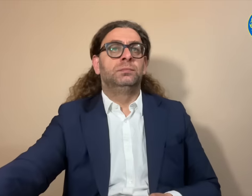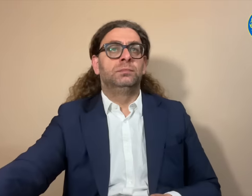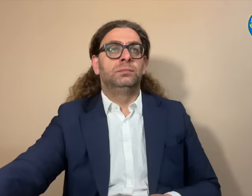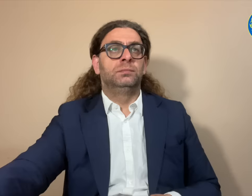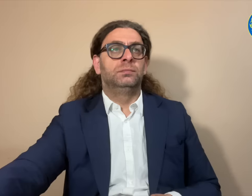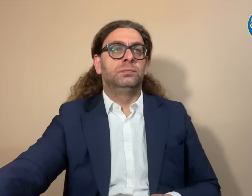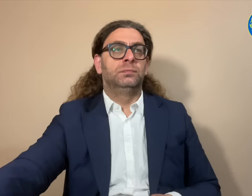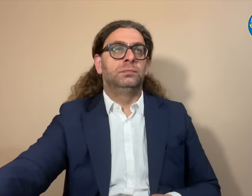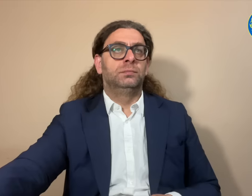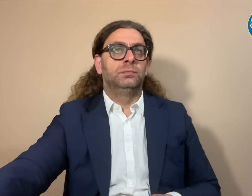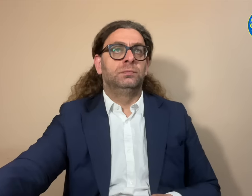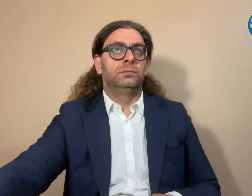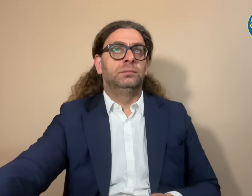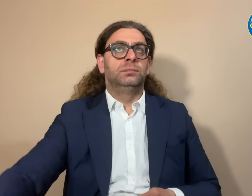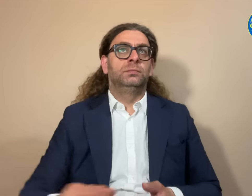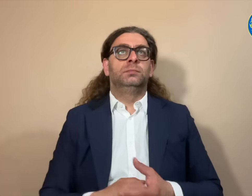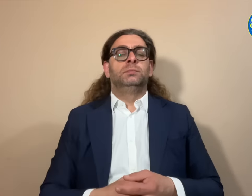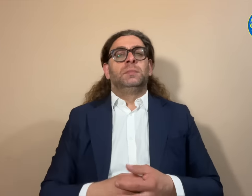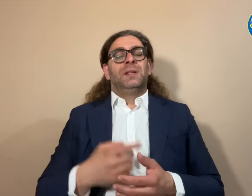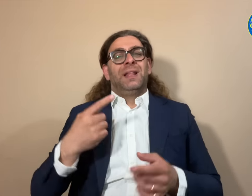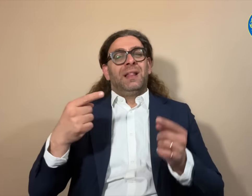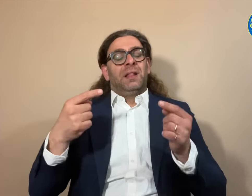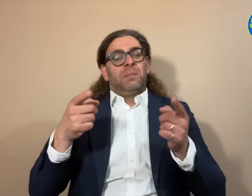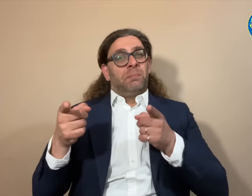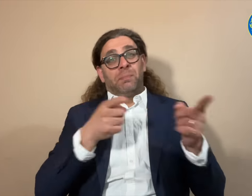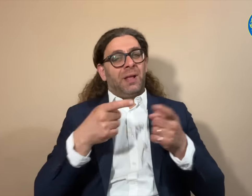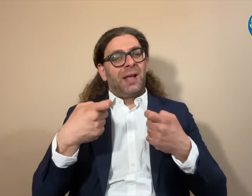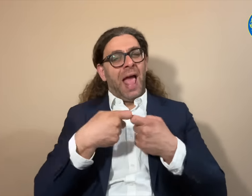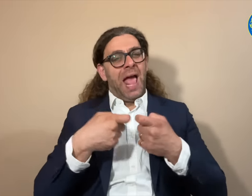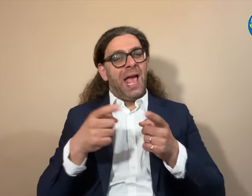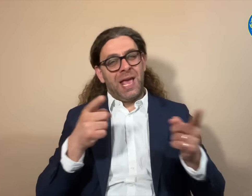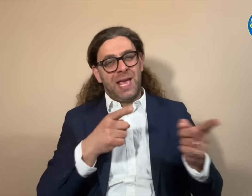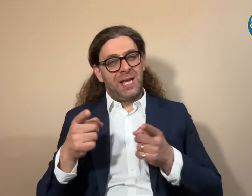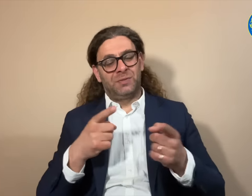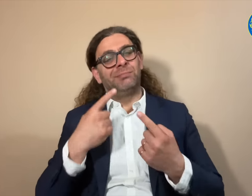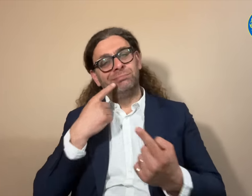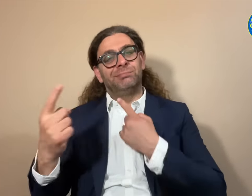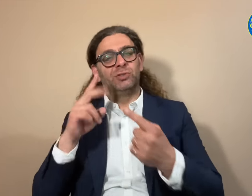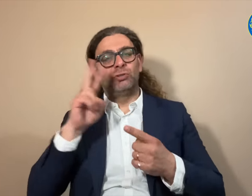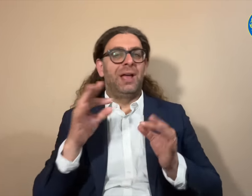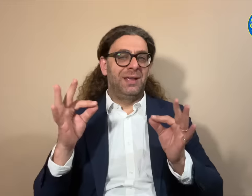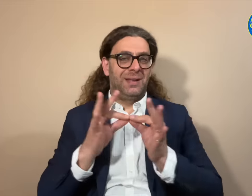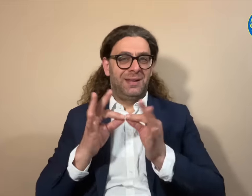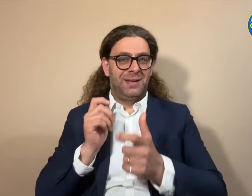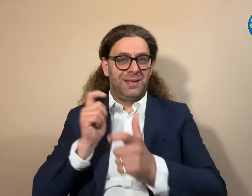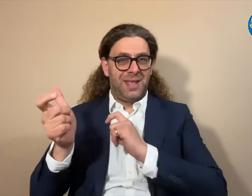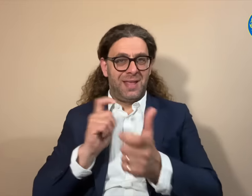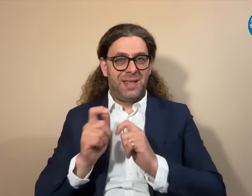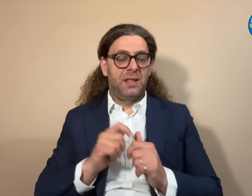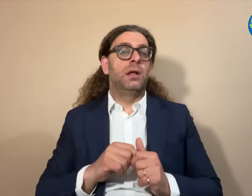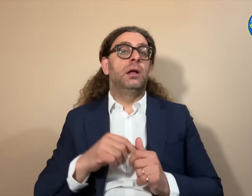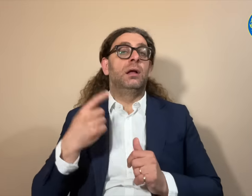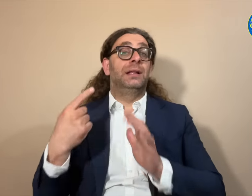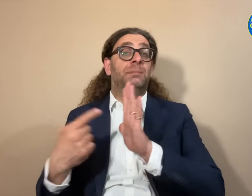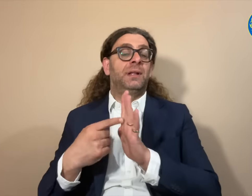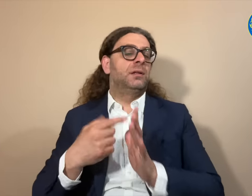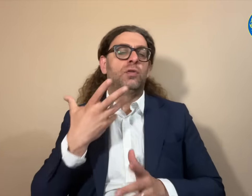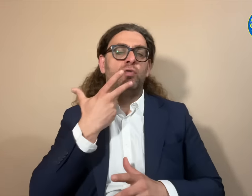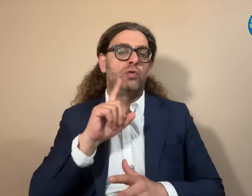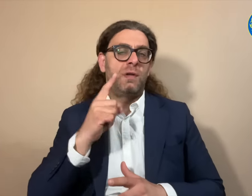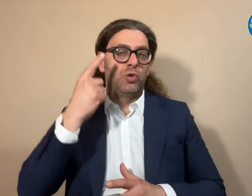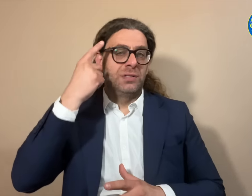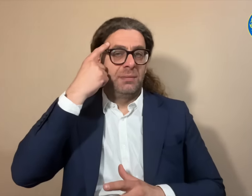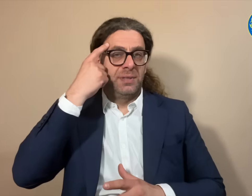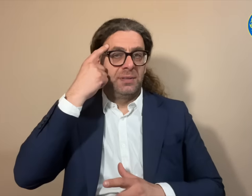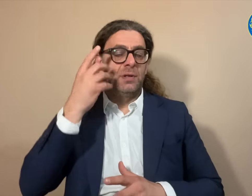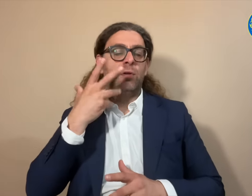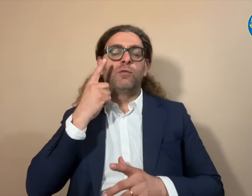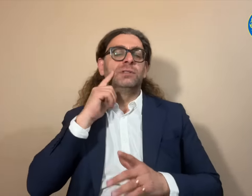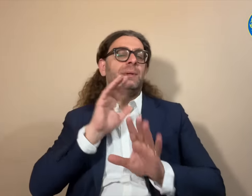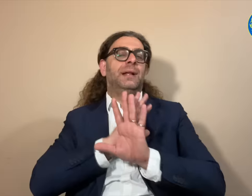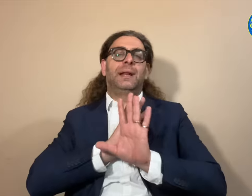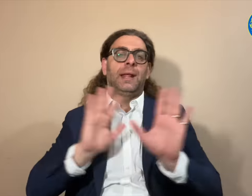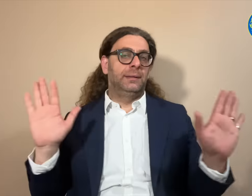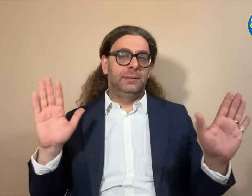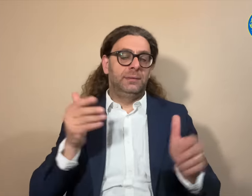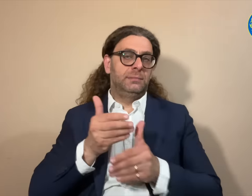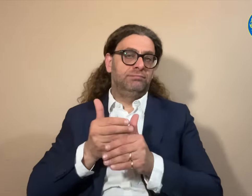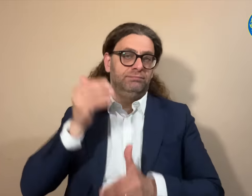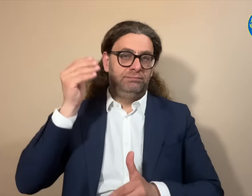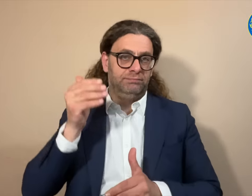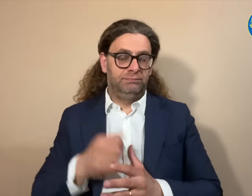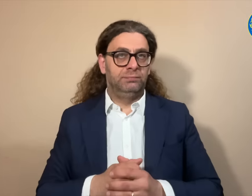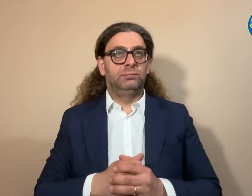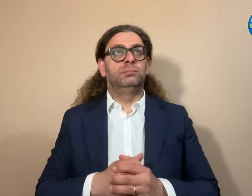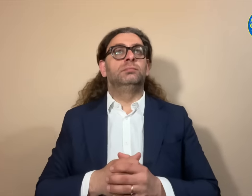Inoltre durante la causa abbiamo più volte provato a conciliare, ma la dipendente non ne ha voluto e non ne vuole in nessun modo sapere.